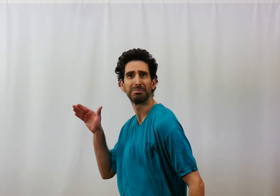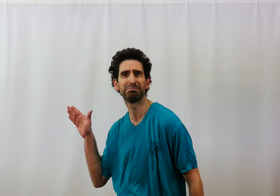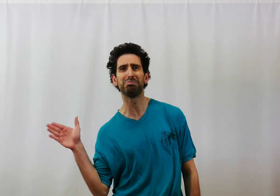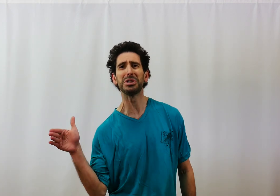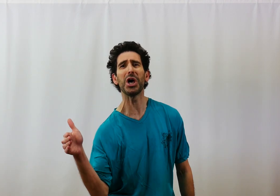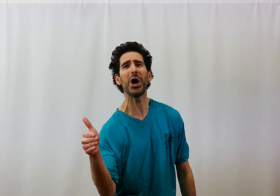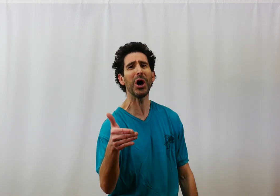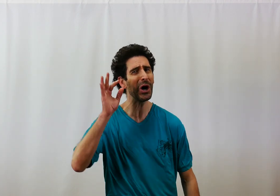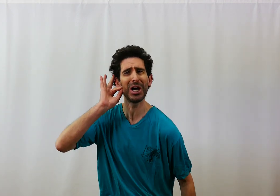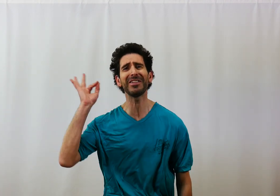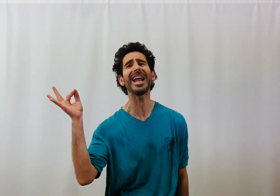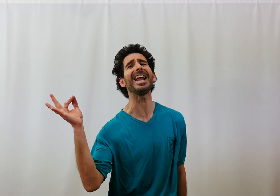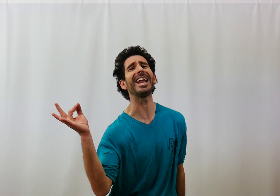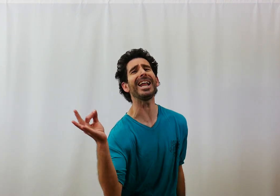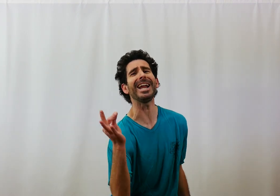POISSON D'AVRIIII